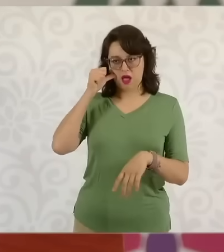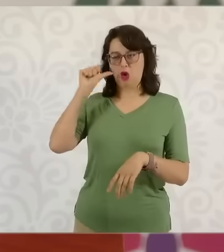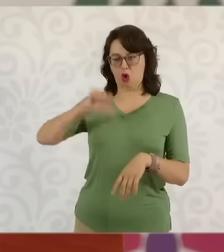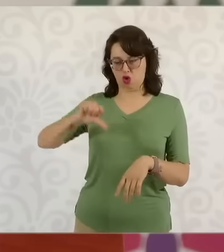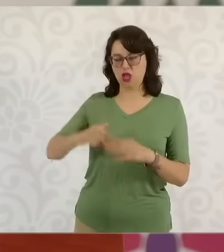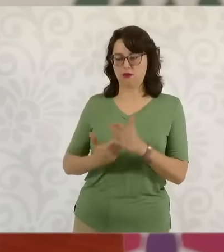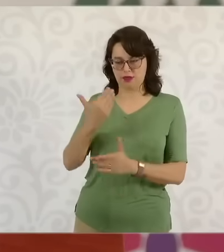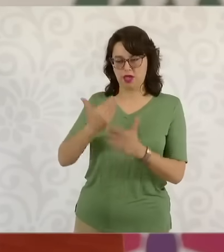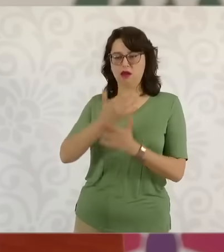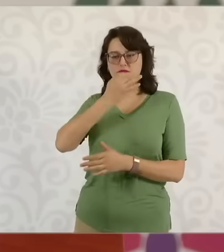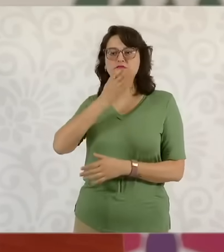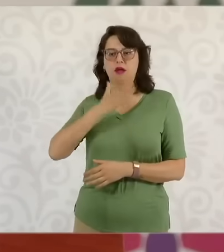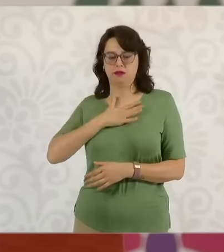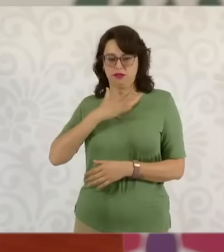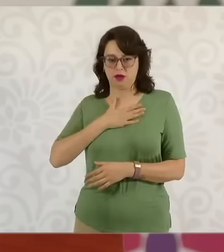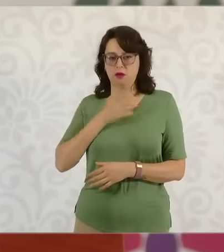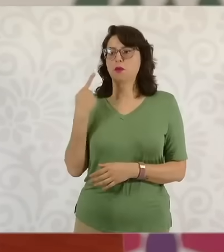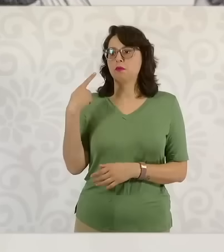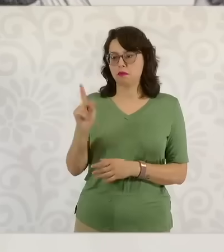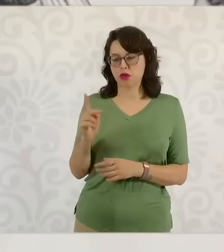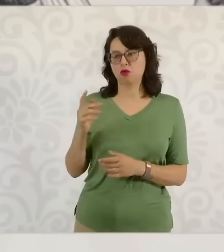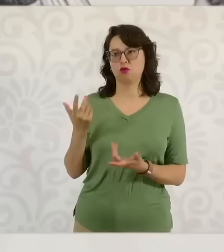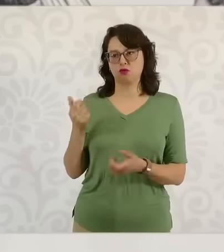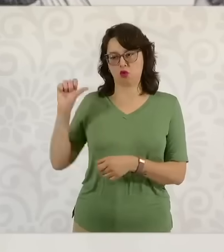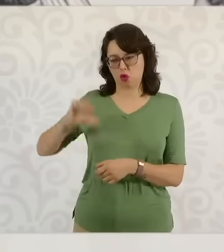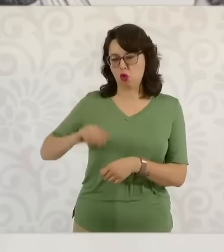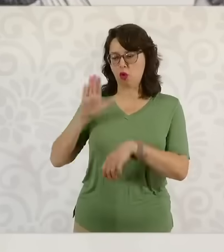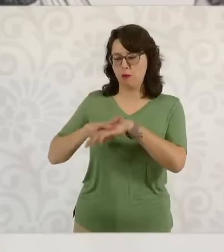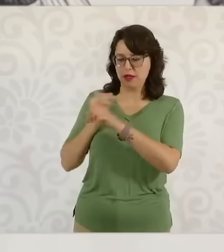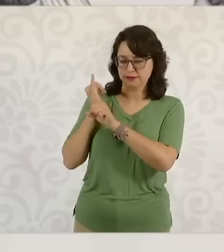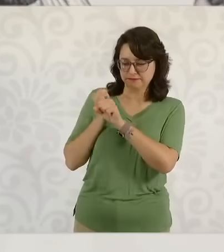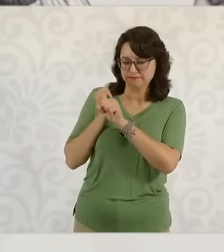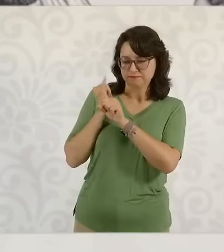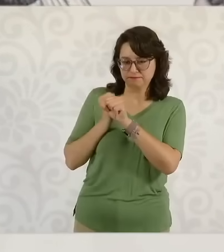en el gabinete de seguridad pero quedaron de eh les pedí les instruí a que hicieran una